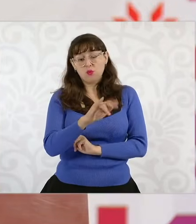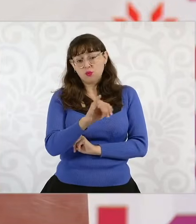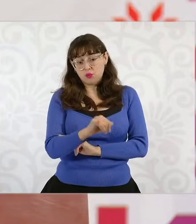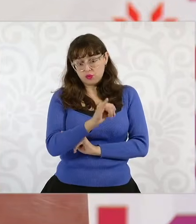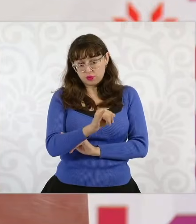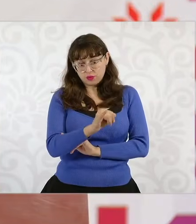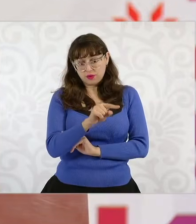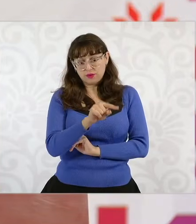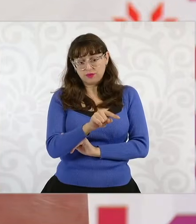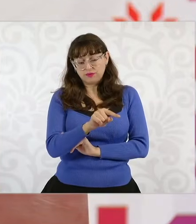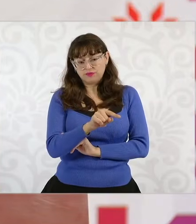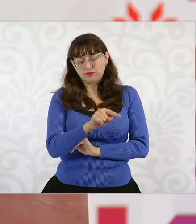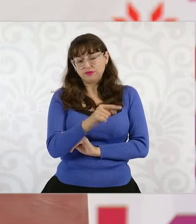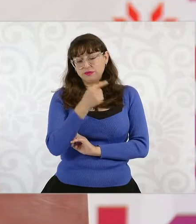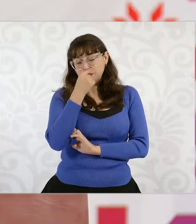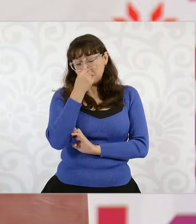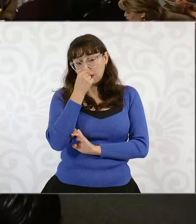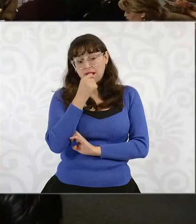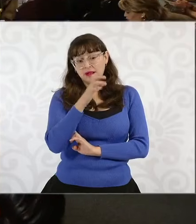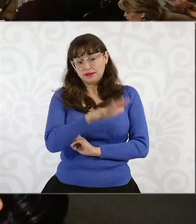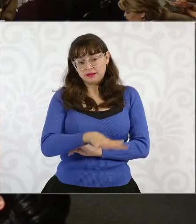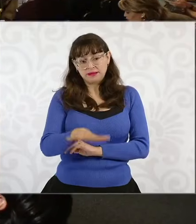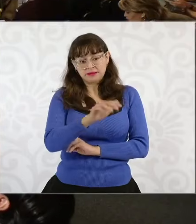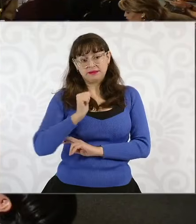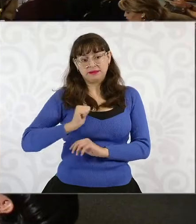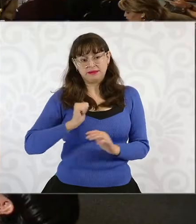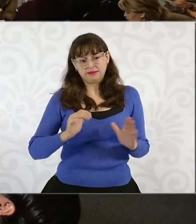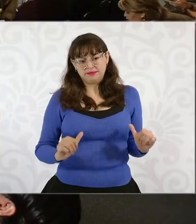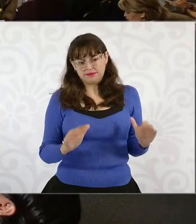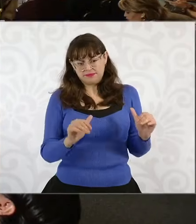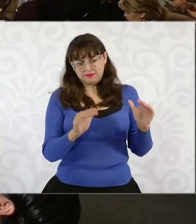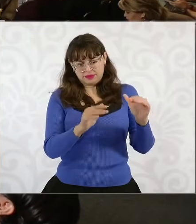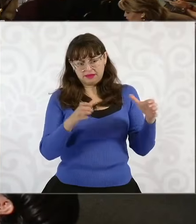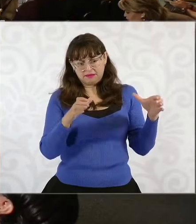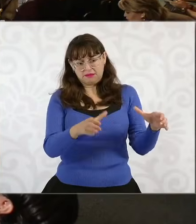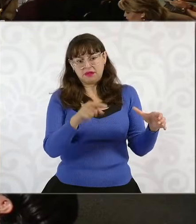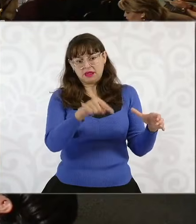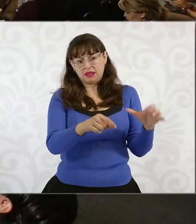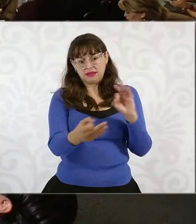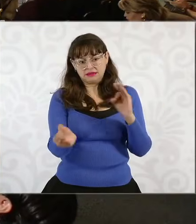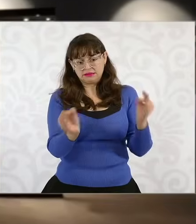se encuentra justamente en la zona arqueológica de Cabá y pues muy cerca de la zona arqueológica